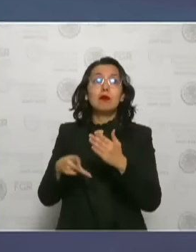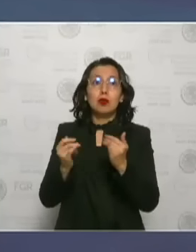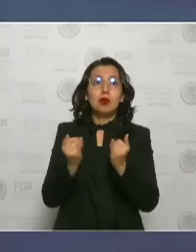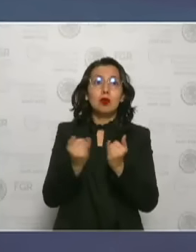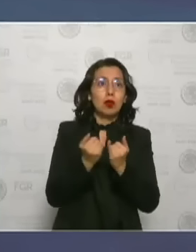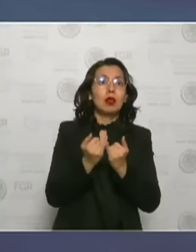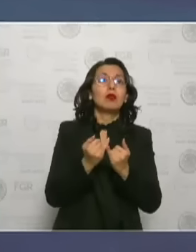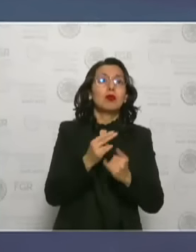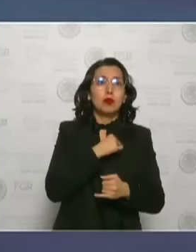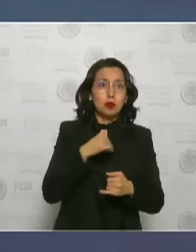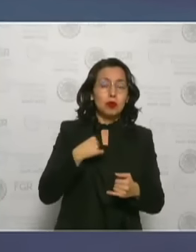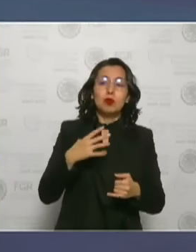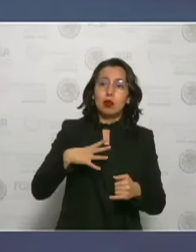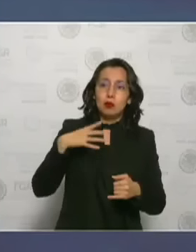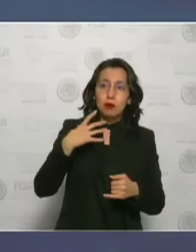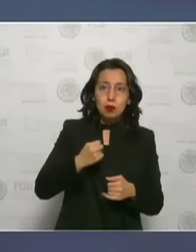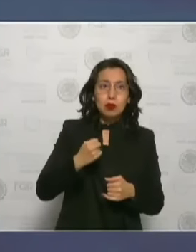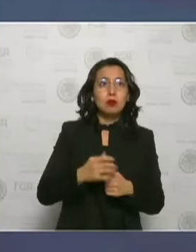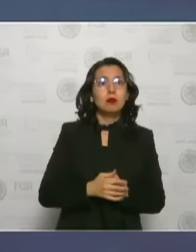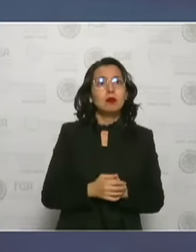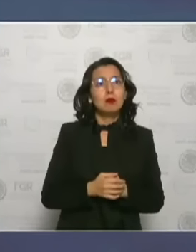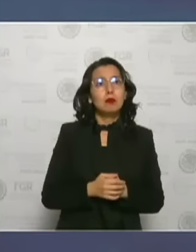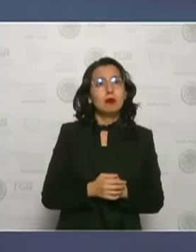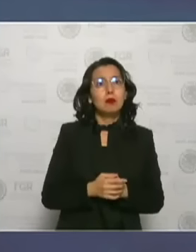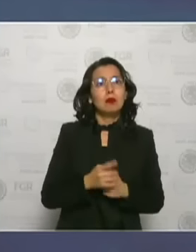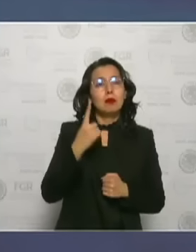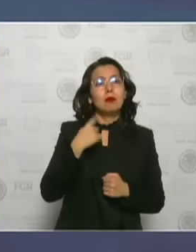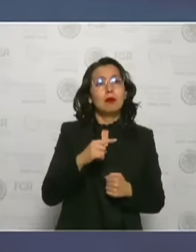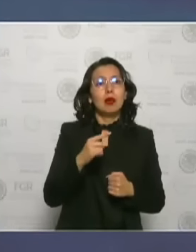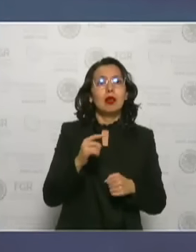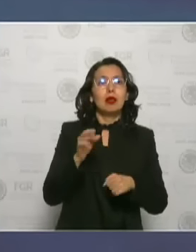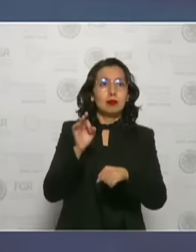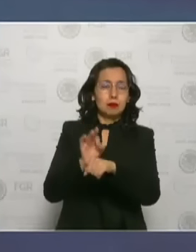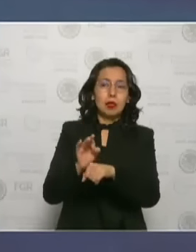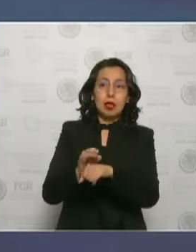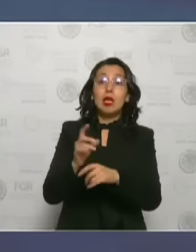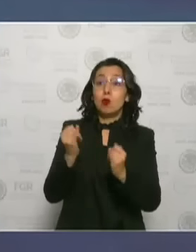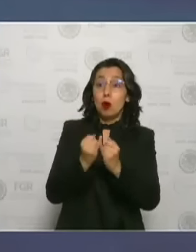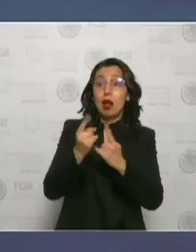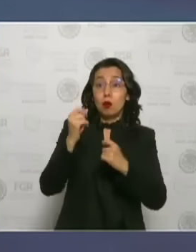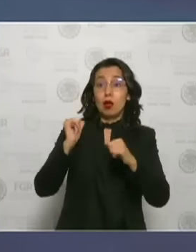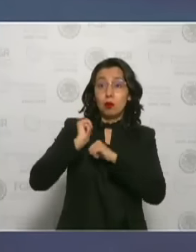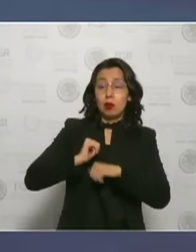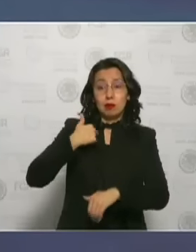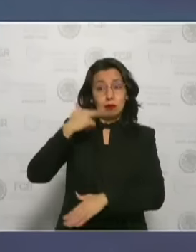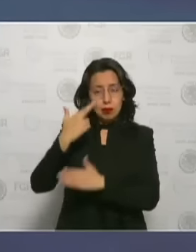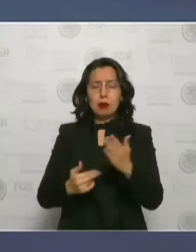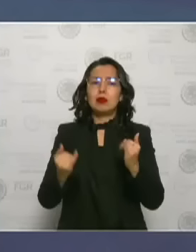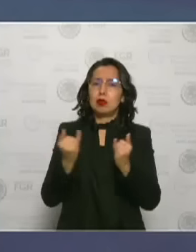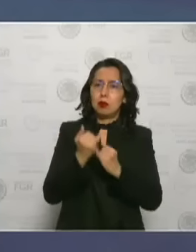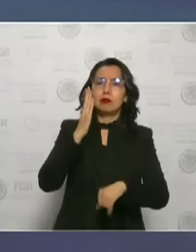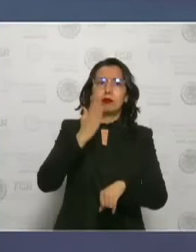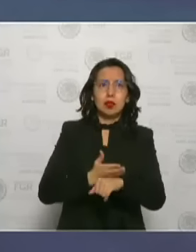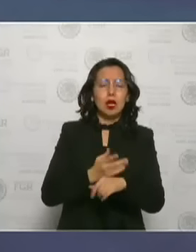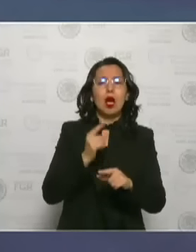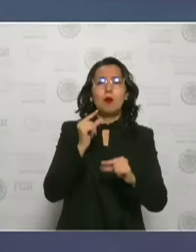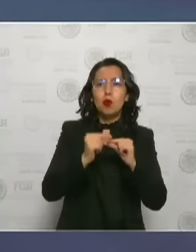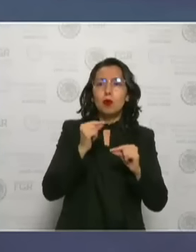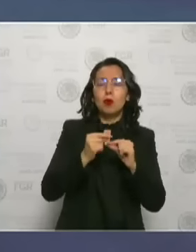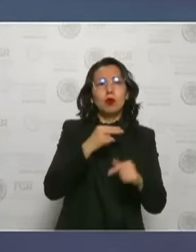también luchamos porque lo cometían las mismas autoridades. Hoy estamos cambiando esa historia